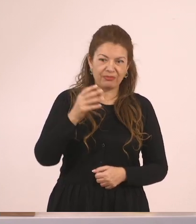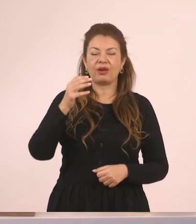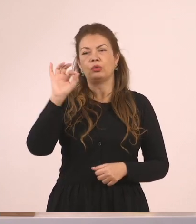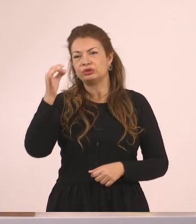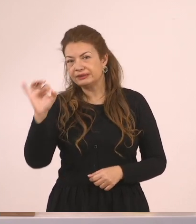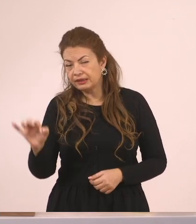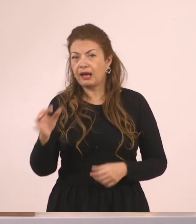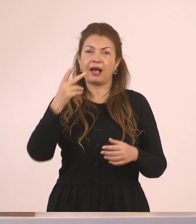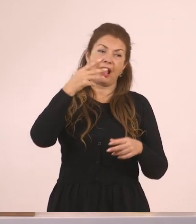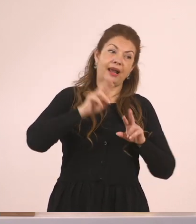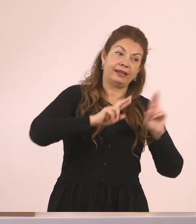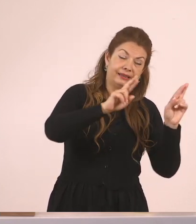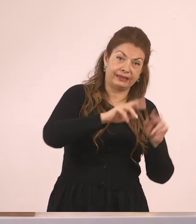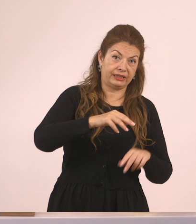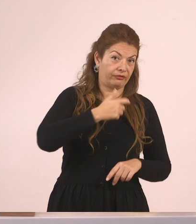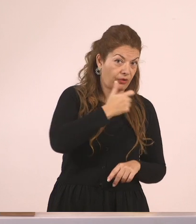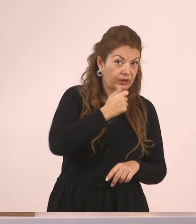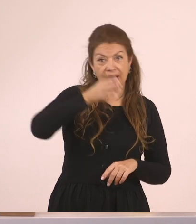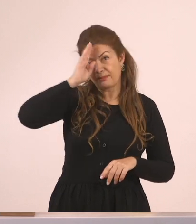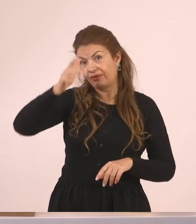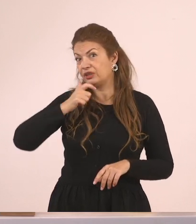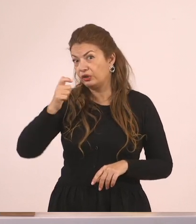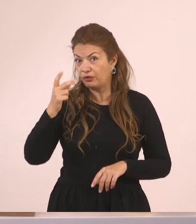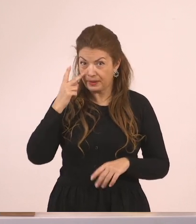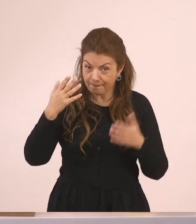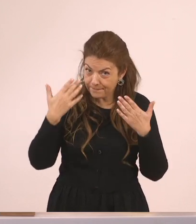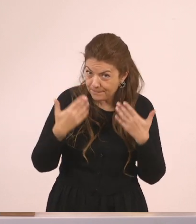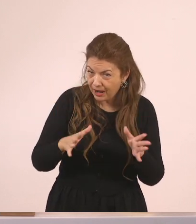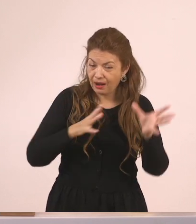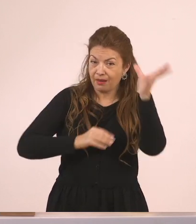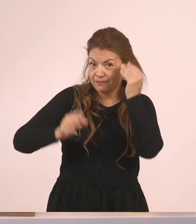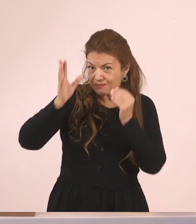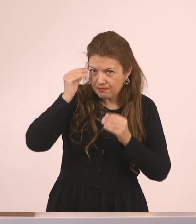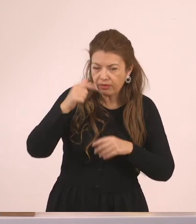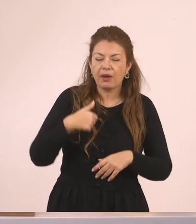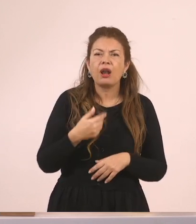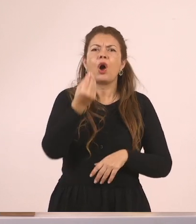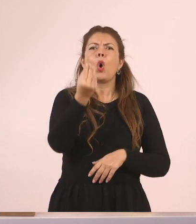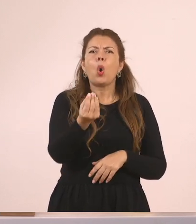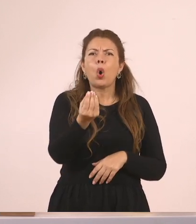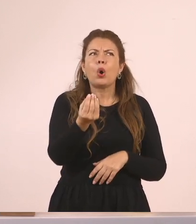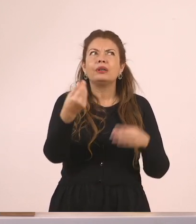είδαμε την Ενεργητική και την Παθητική Φωνή. Πού αλλού έχω ακόμα το ω; Φυσικά στους χρόνους.